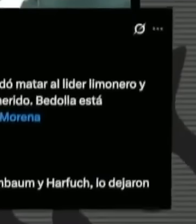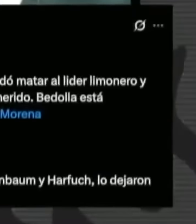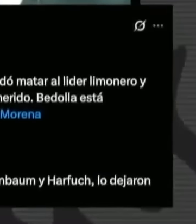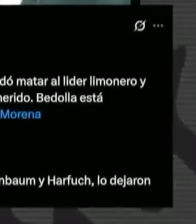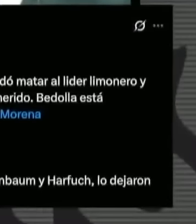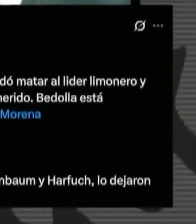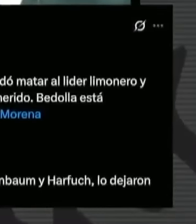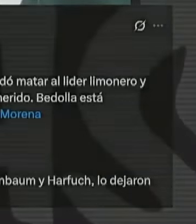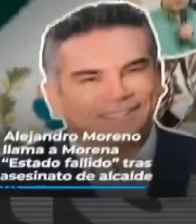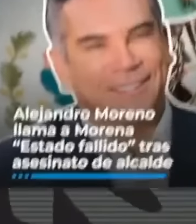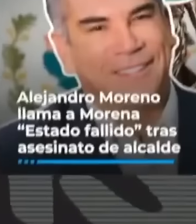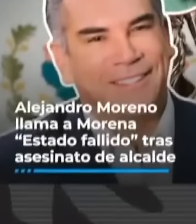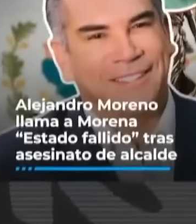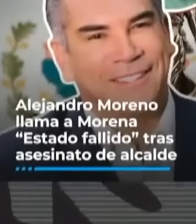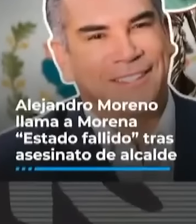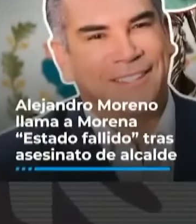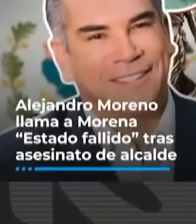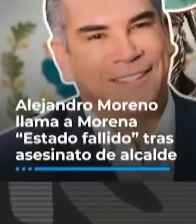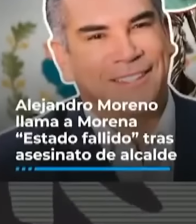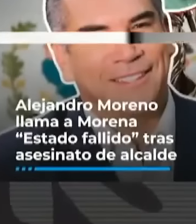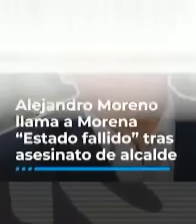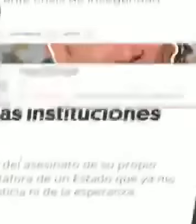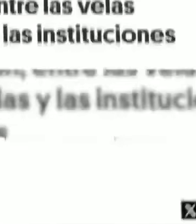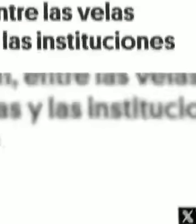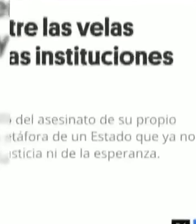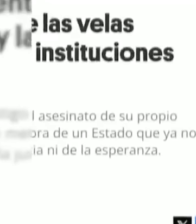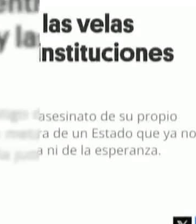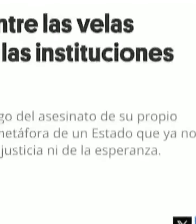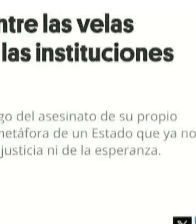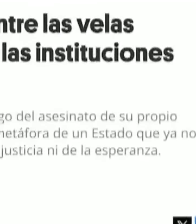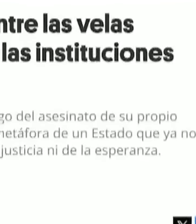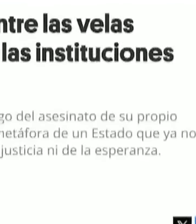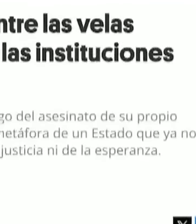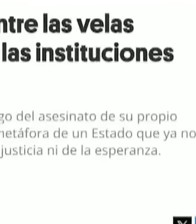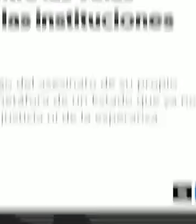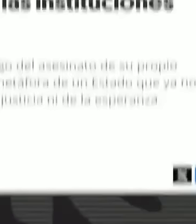gobierno de la presidenta Claudia Shaba. Después de conocerse el crimen contra Carlos Manso,